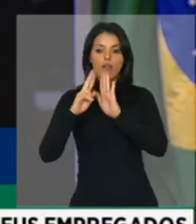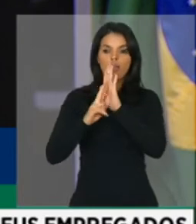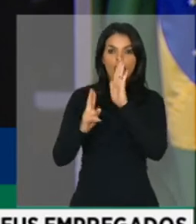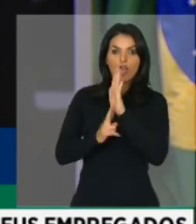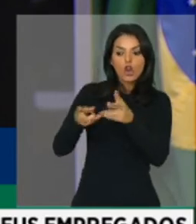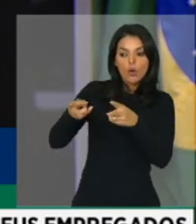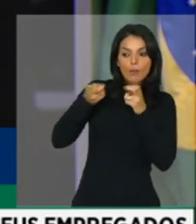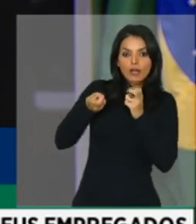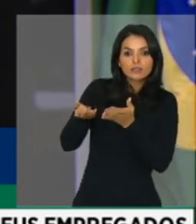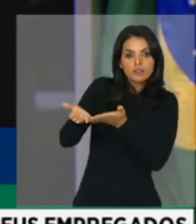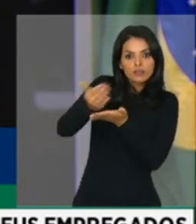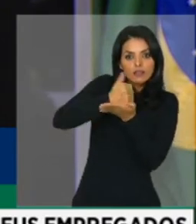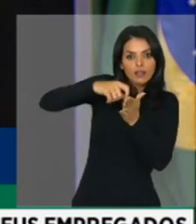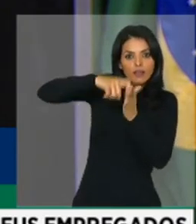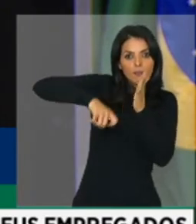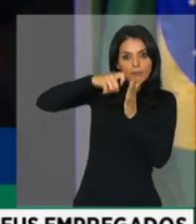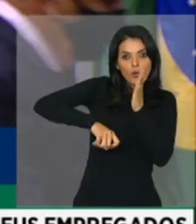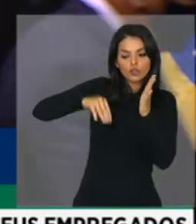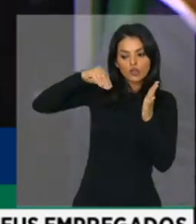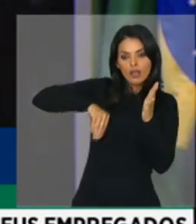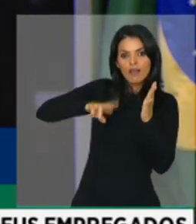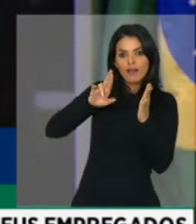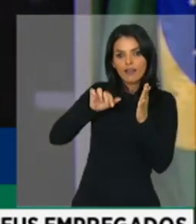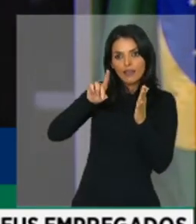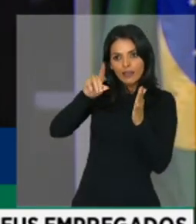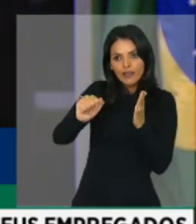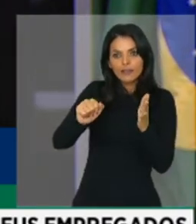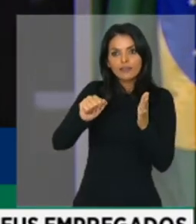E RECOLHIMENTO DE IMPOSTOS SOBRE RENDA E INCIDENTE SOBRE RENDIMENTO E APLICAÇÕES EM FUNDOS DE INVESTIMENTO